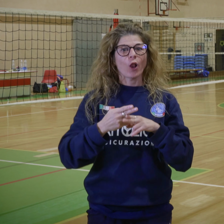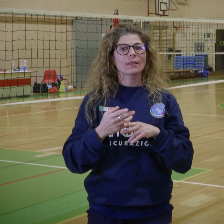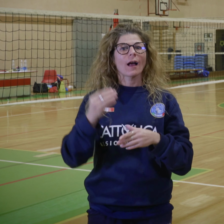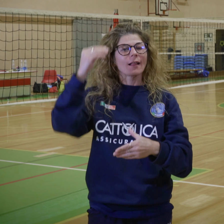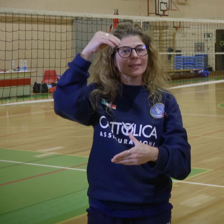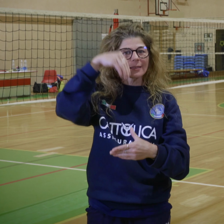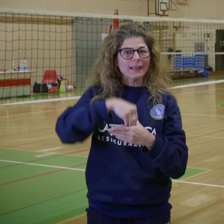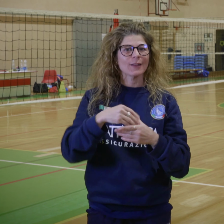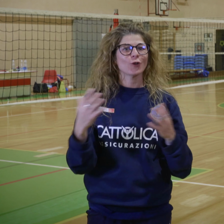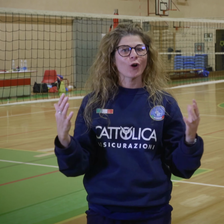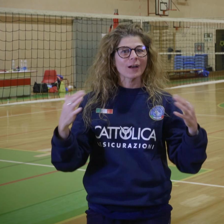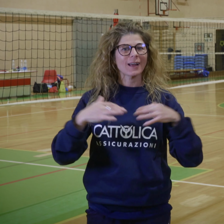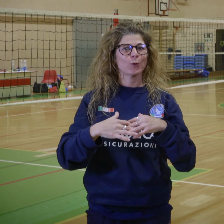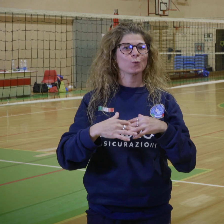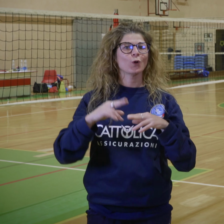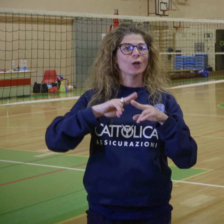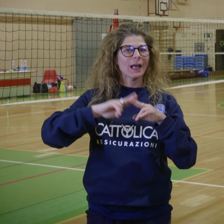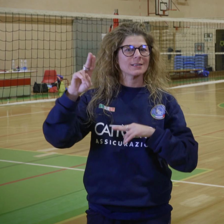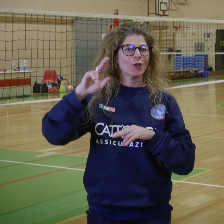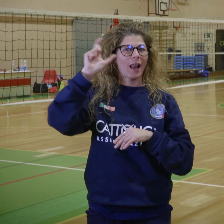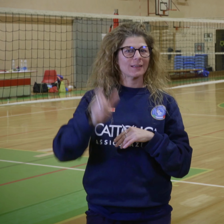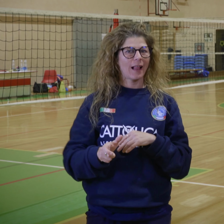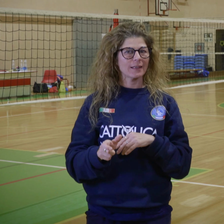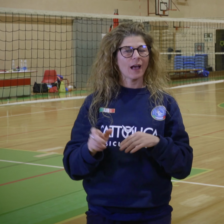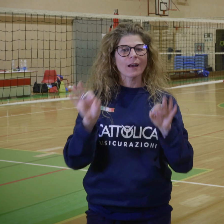collegiale della Nazionale italiana che si sta preparando per i mondiali del